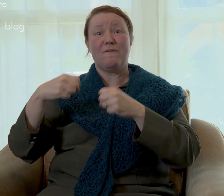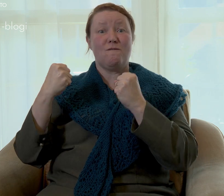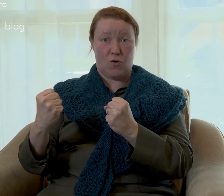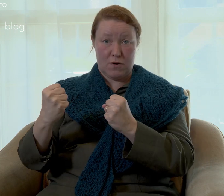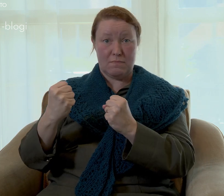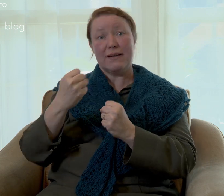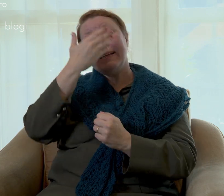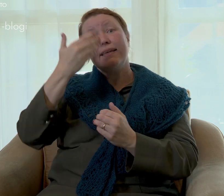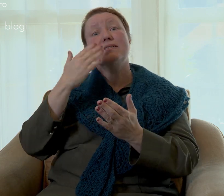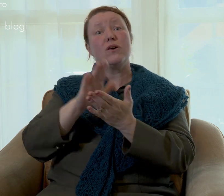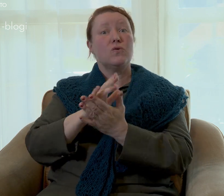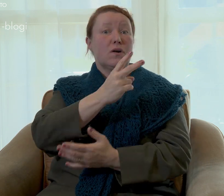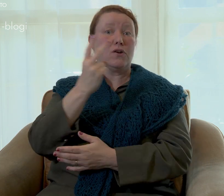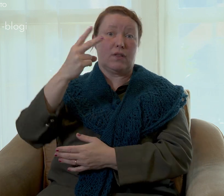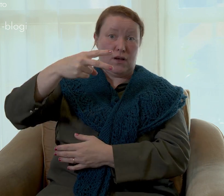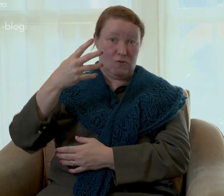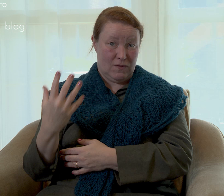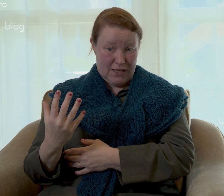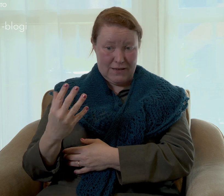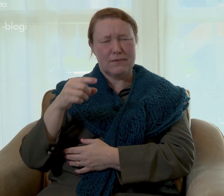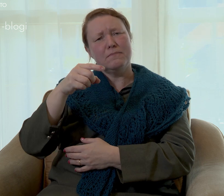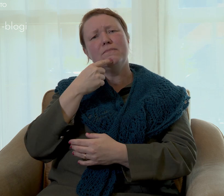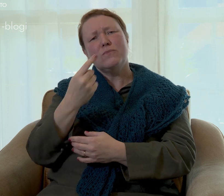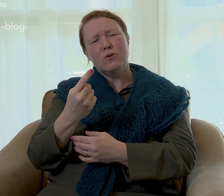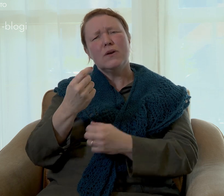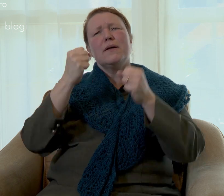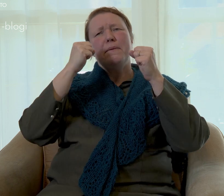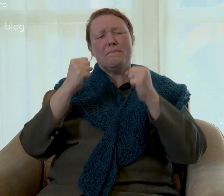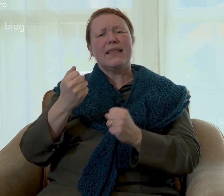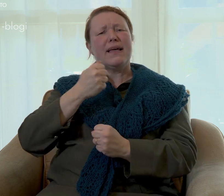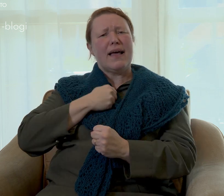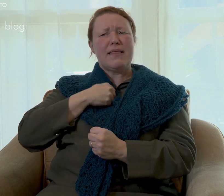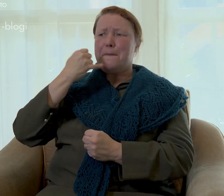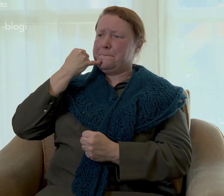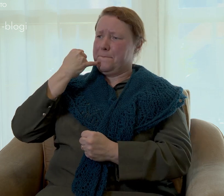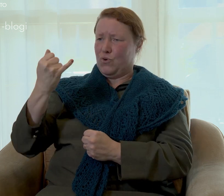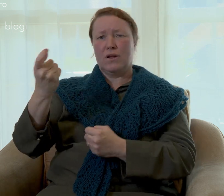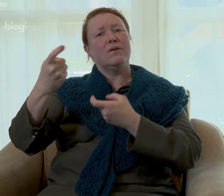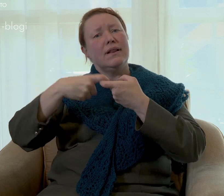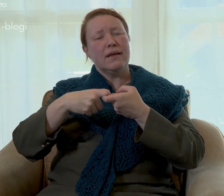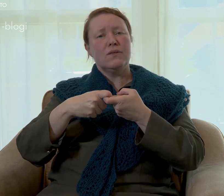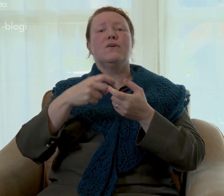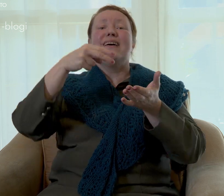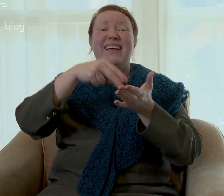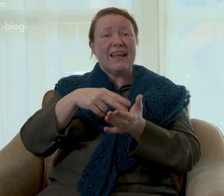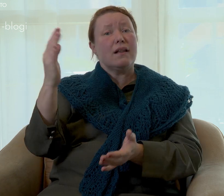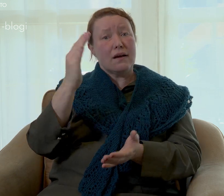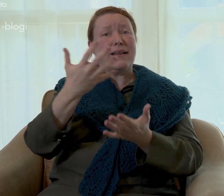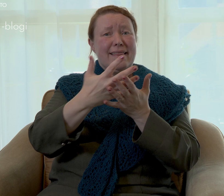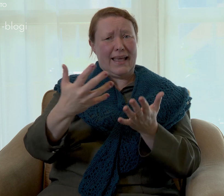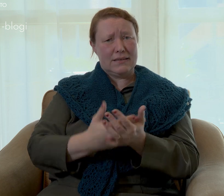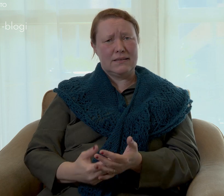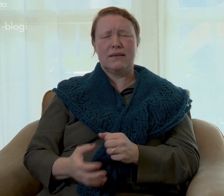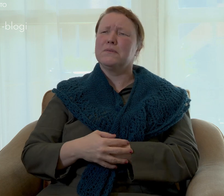reaaliaikaisesta tekstiviestinnästä toteutetaan kesäkuuhun 2025 mennessä.